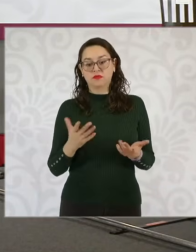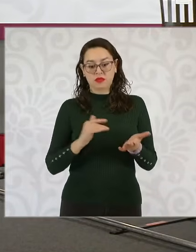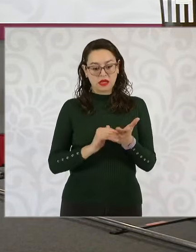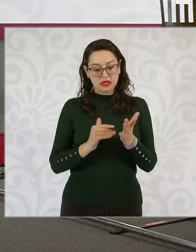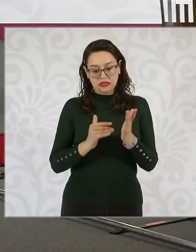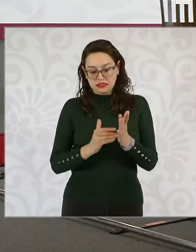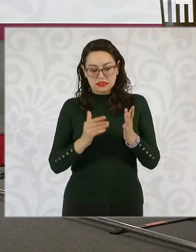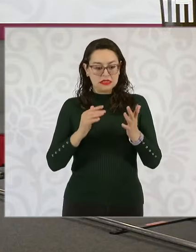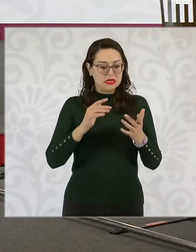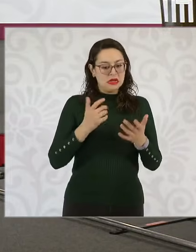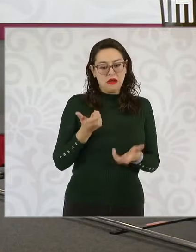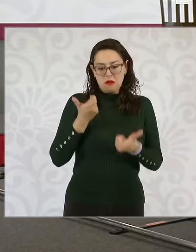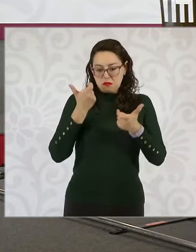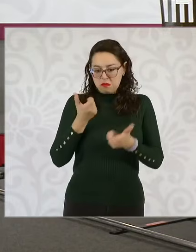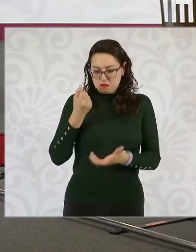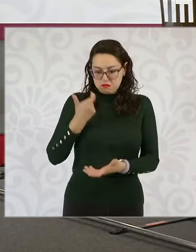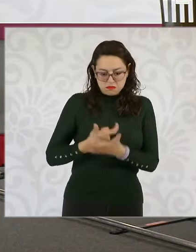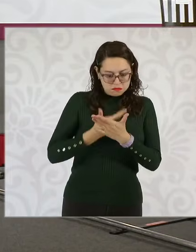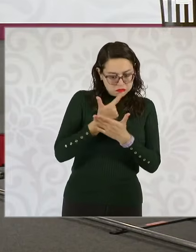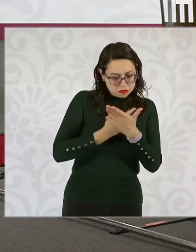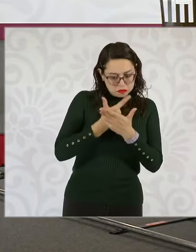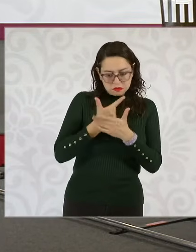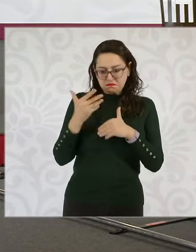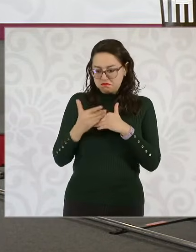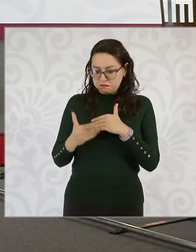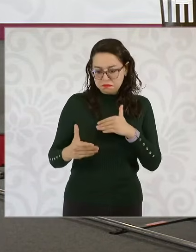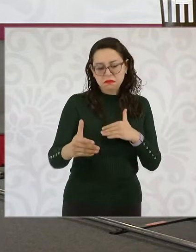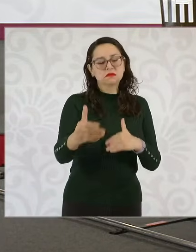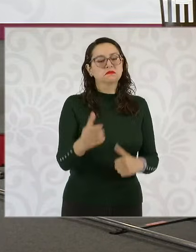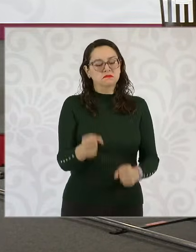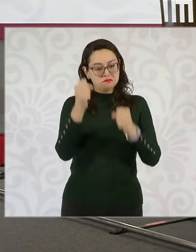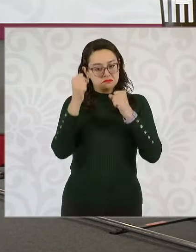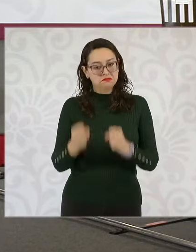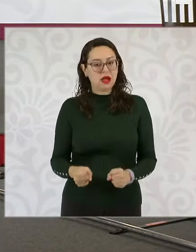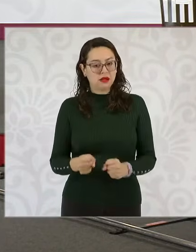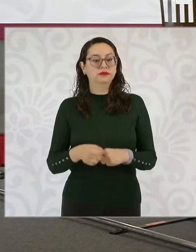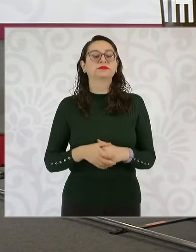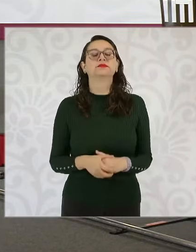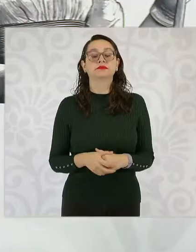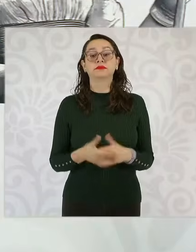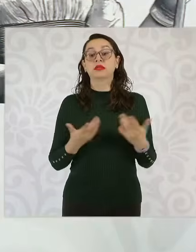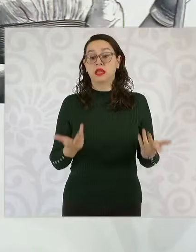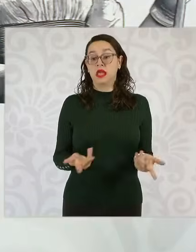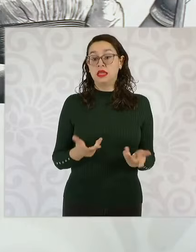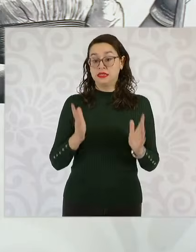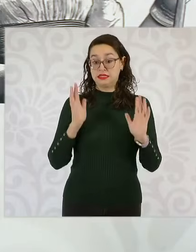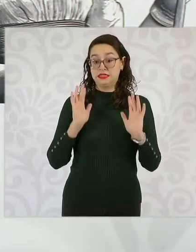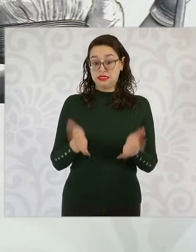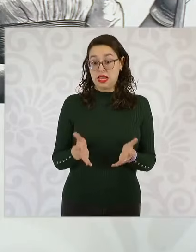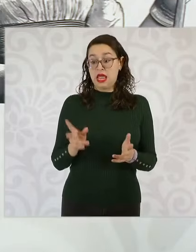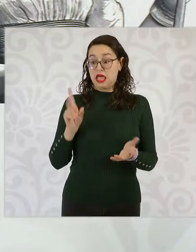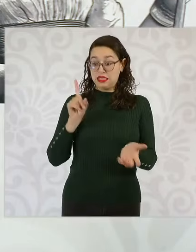financiera sólida para petróleos mexicanos en concreto se modificó el régimen fiscal de Pemex